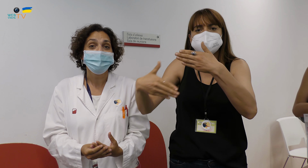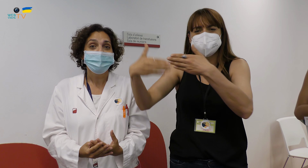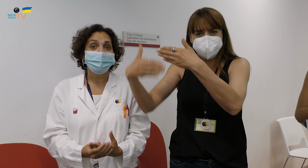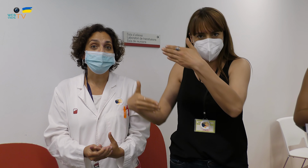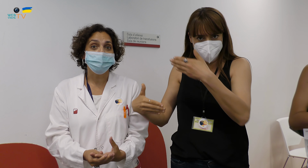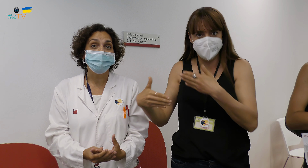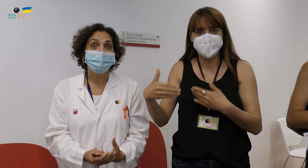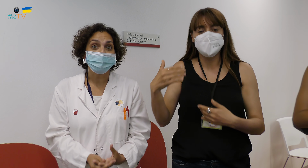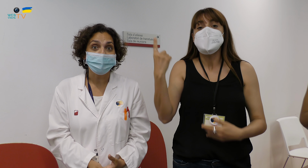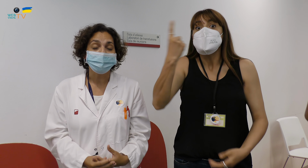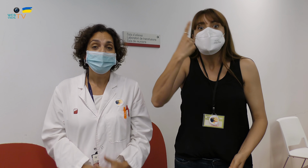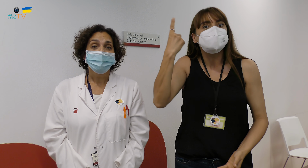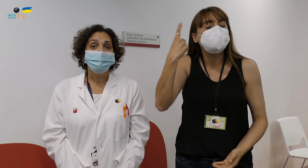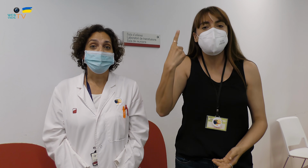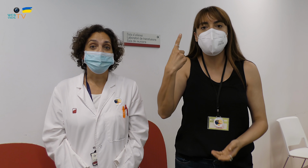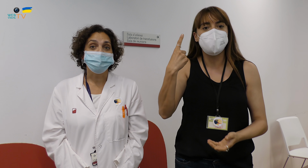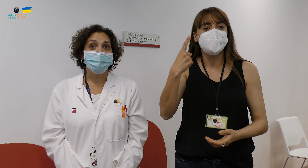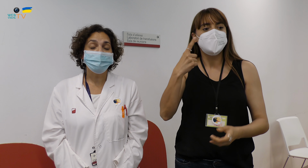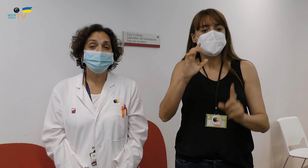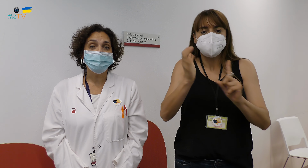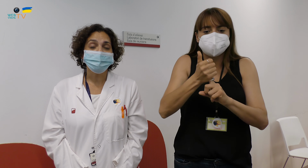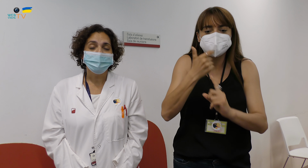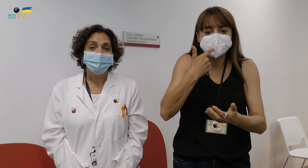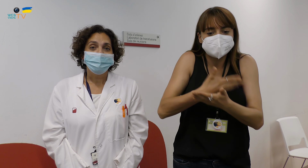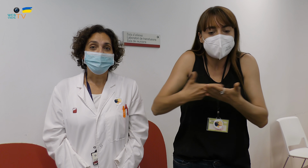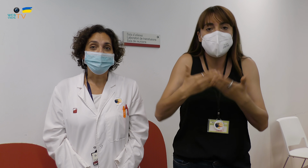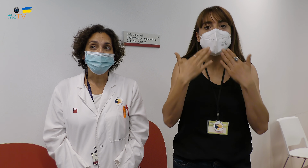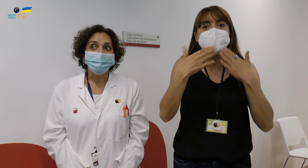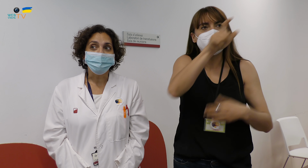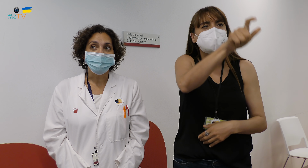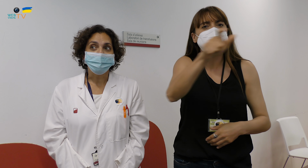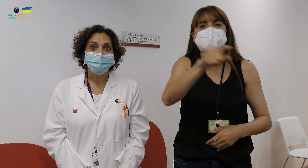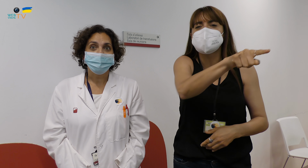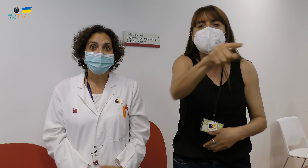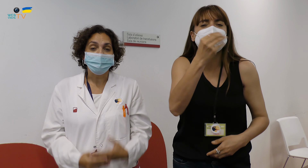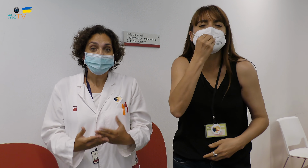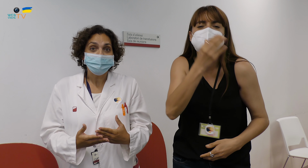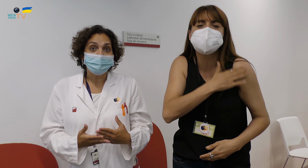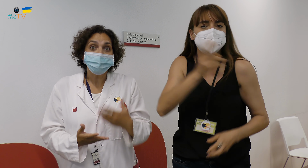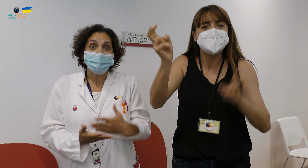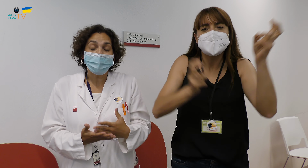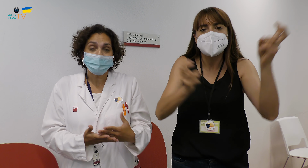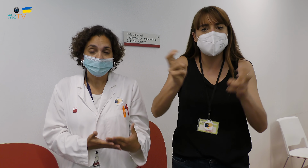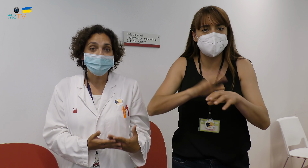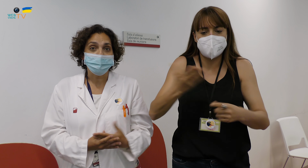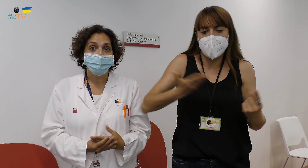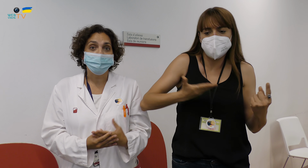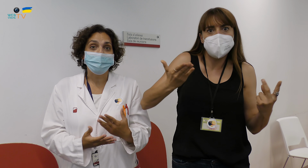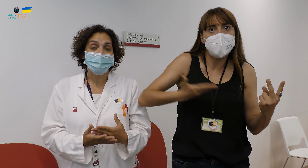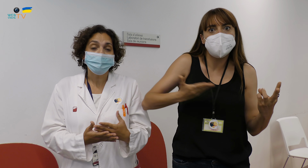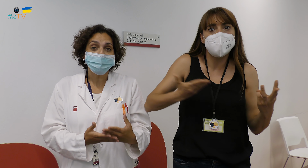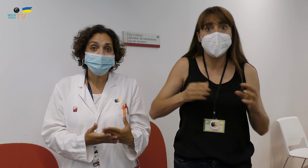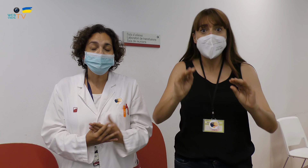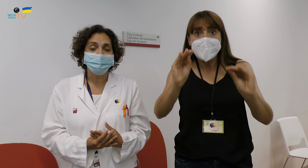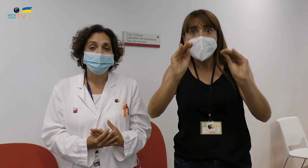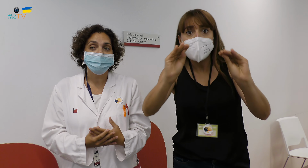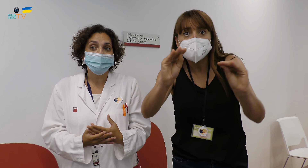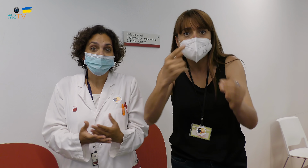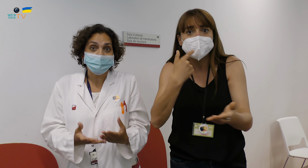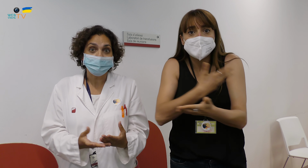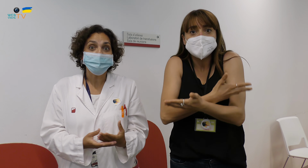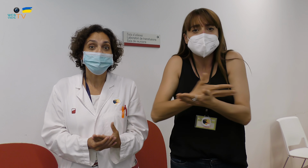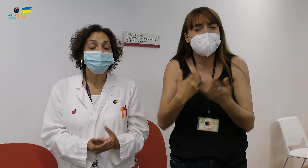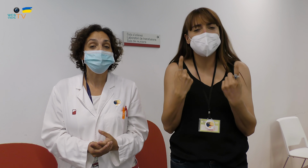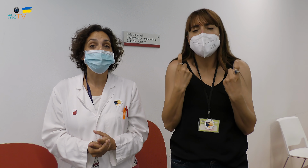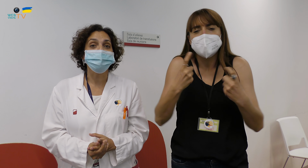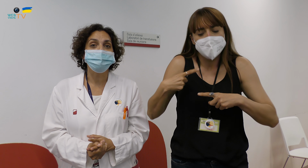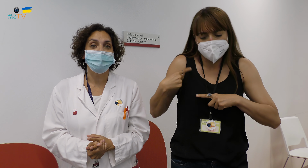a la solidaritat dels donants i que necessitem cada dia perquè cada dia es necessiten transfusions